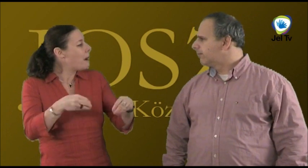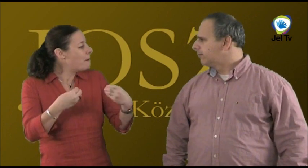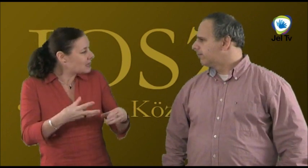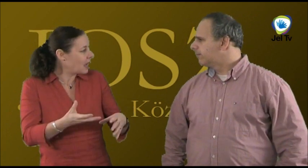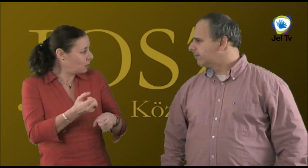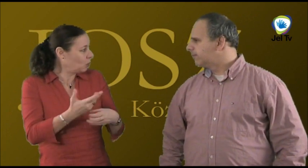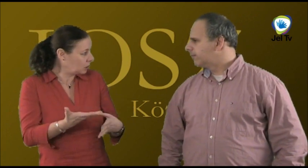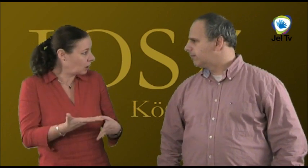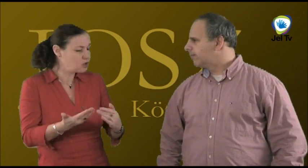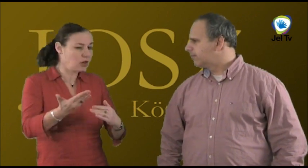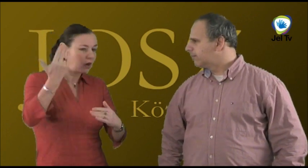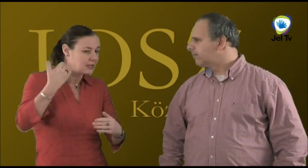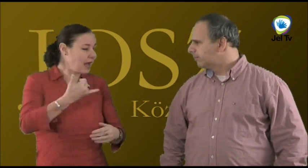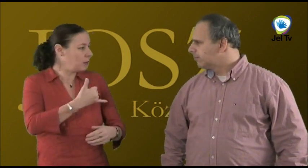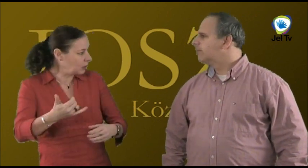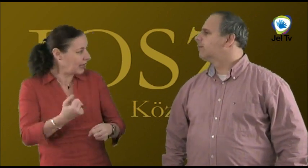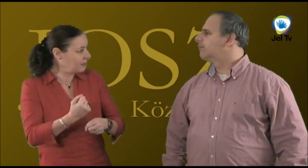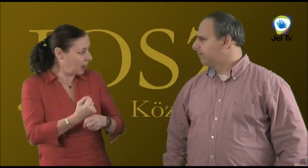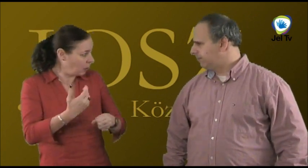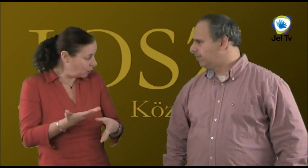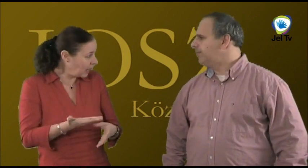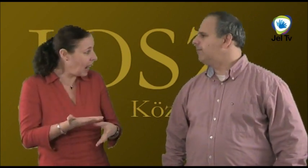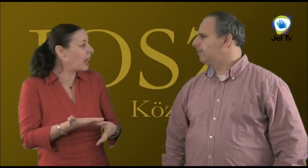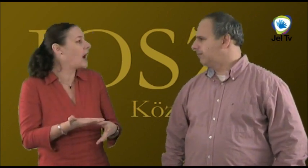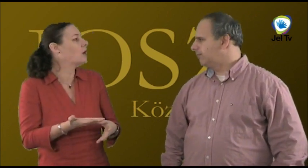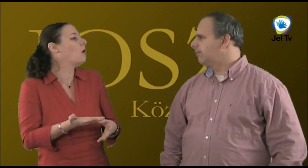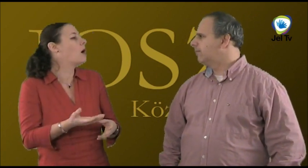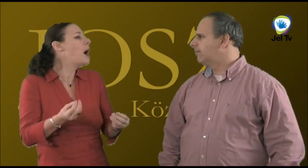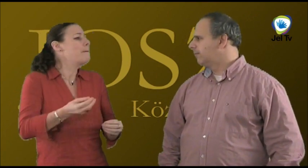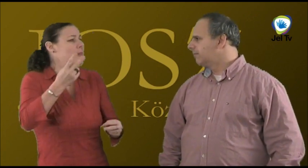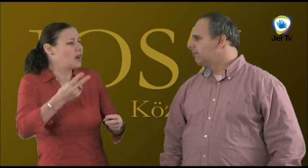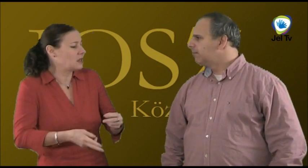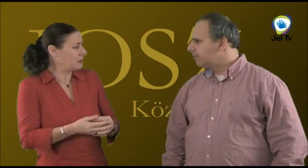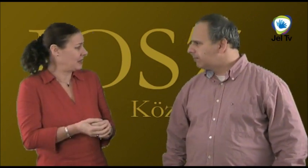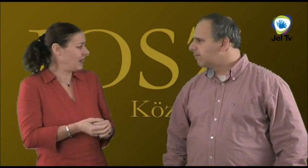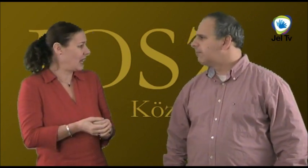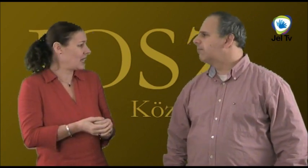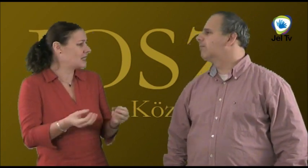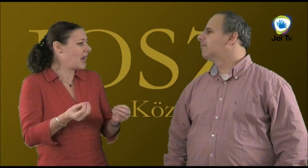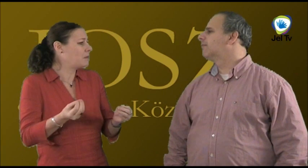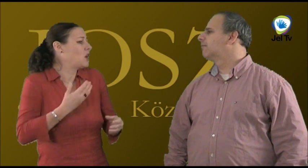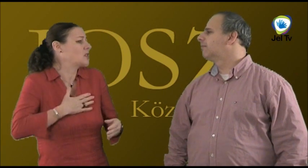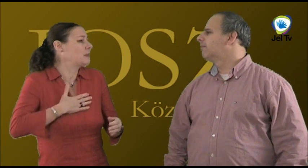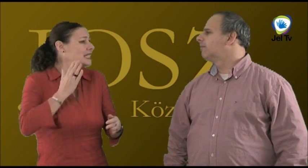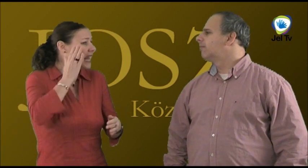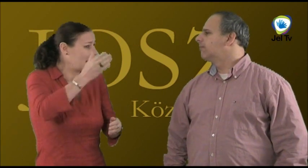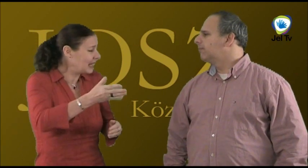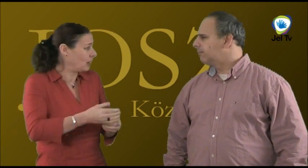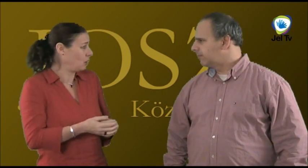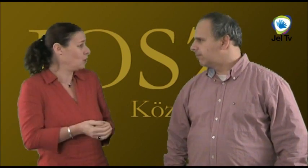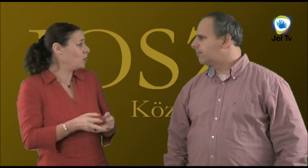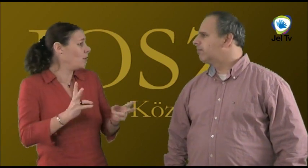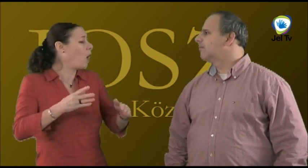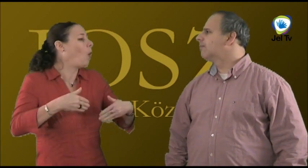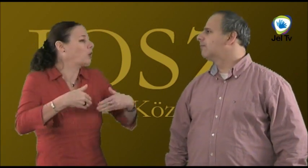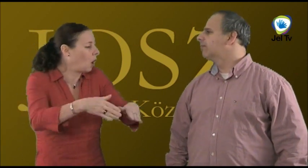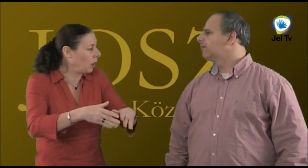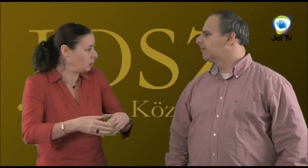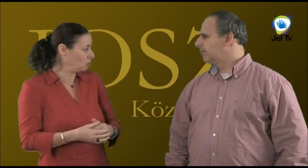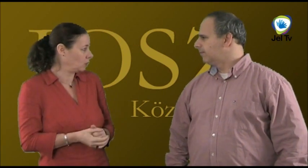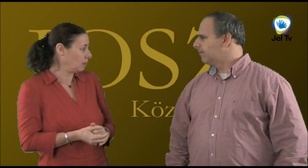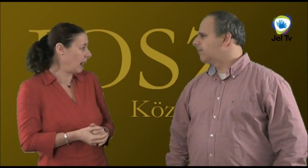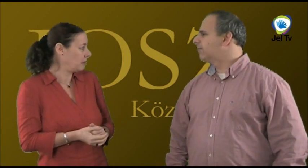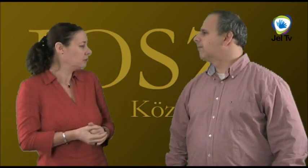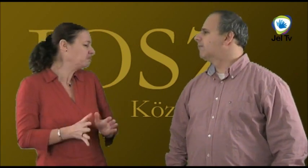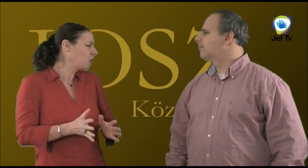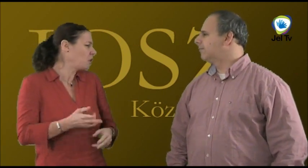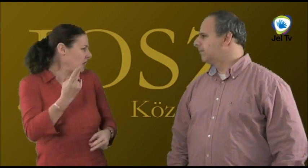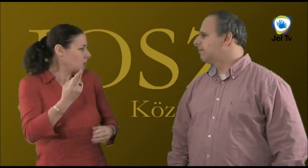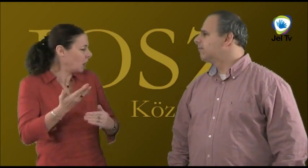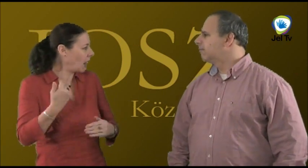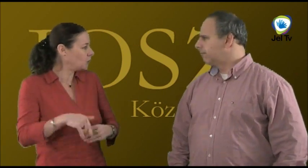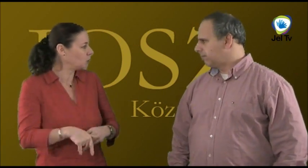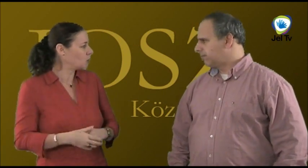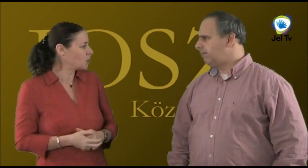beszámoltak az elmúlt év munkájáról, mi az, amit elvégeztek, mi az, amit szeretnének a jövőben, hogyan haladnak, körülbelül ez volt a legfontosabb.